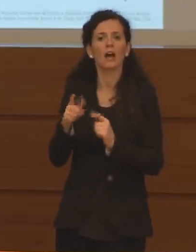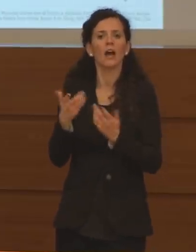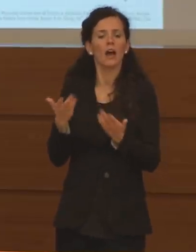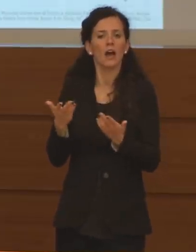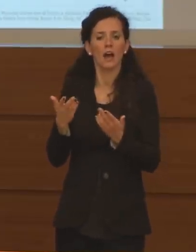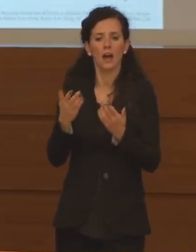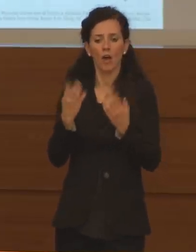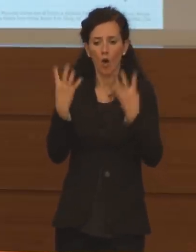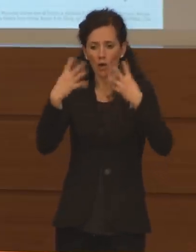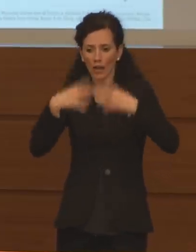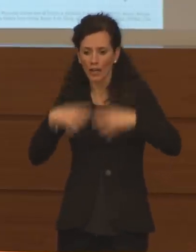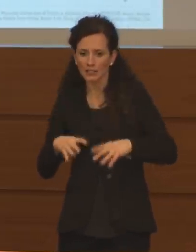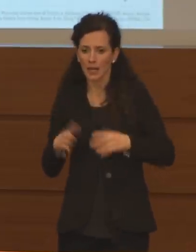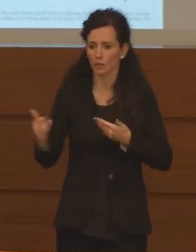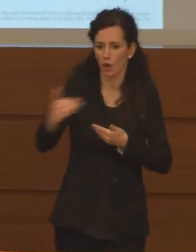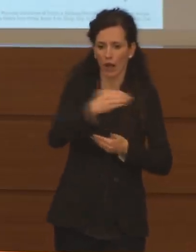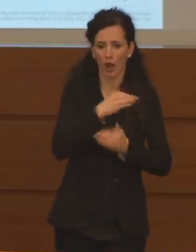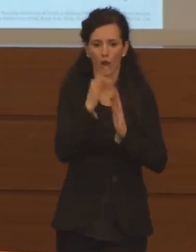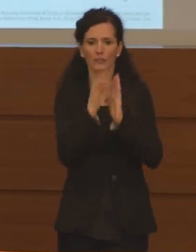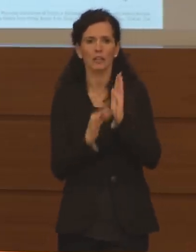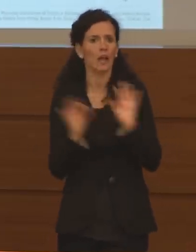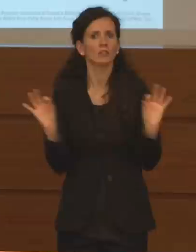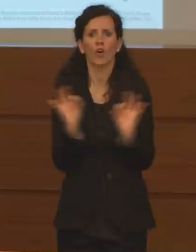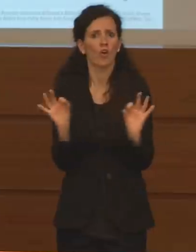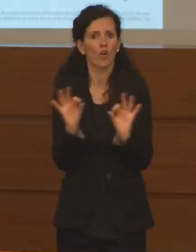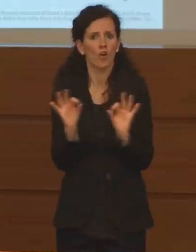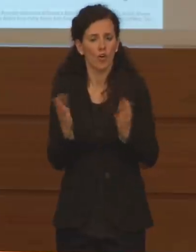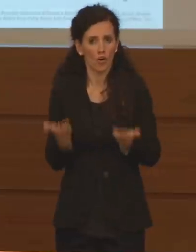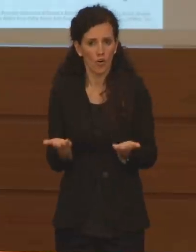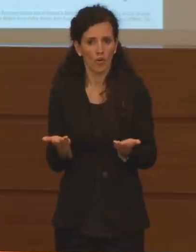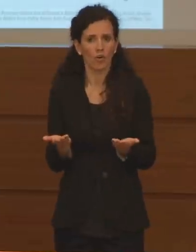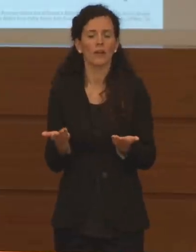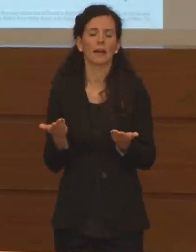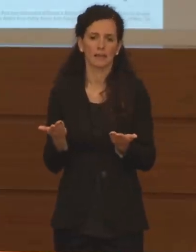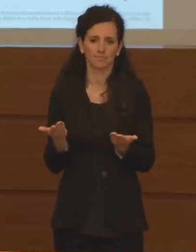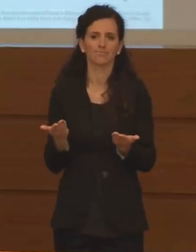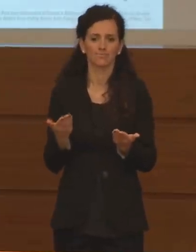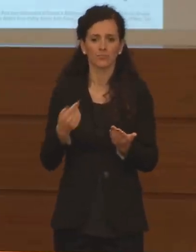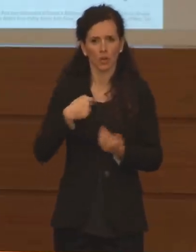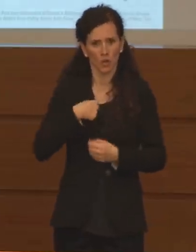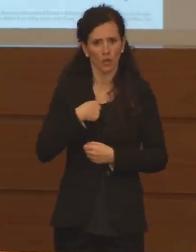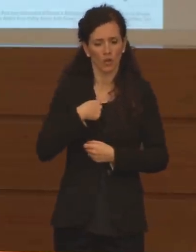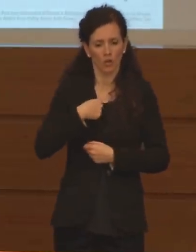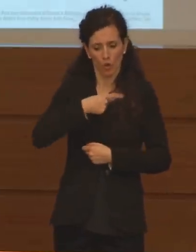la raccolta dati in questa maniera quindi noi contiamo i numeri però contiamo i